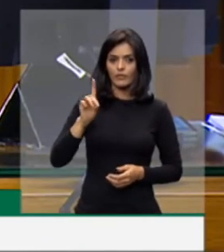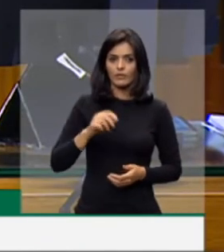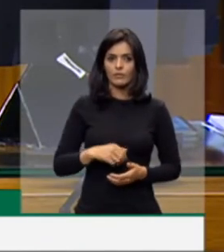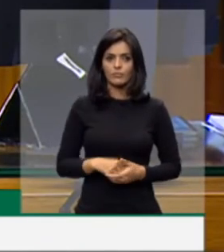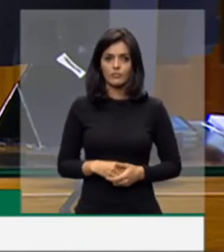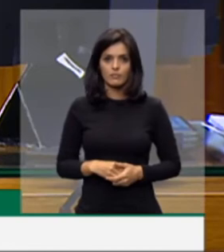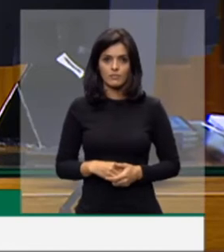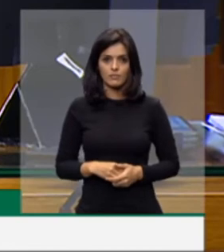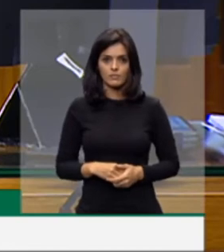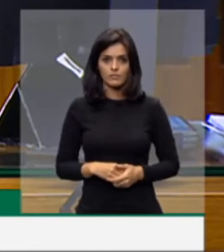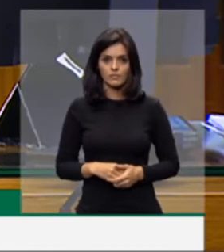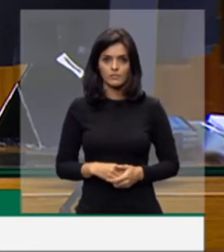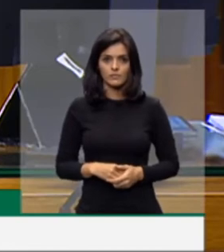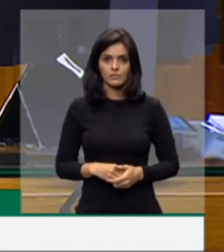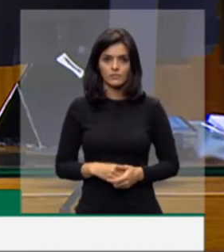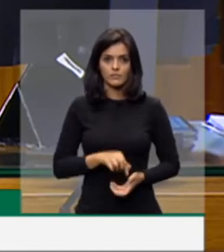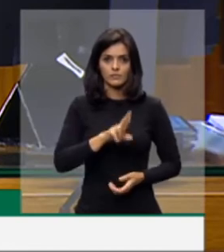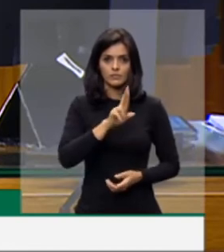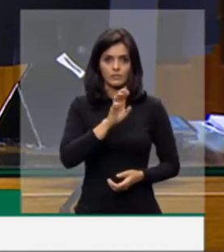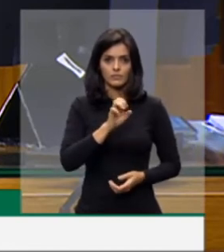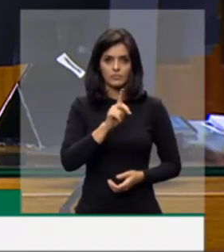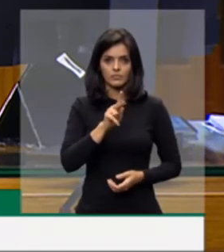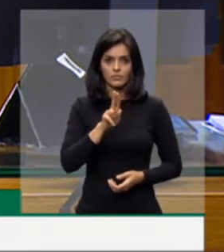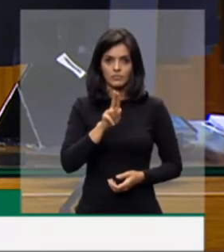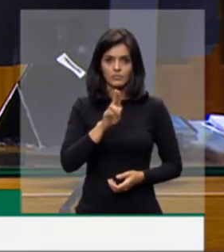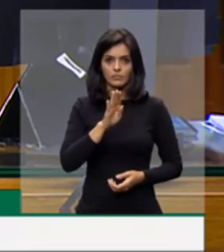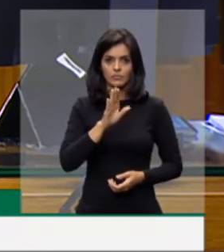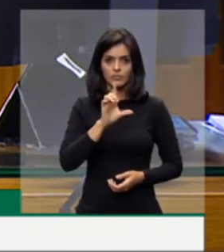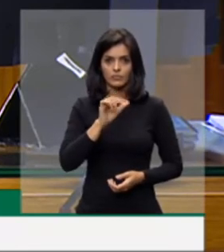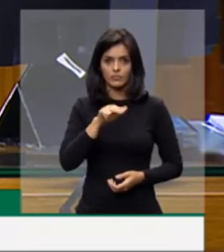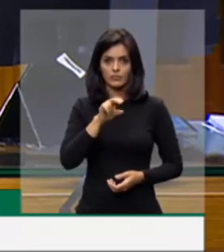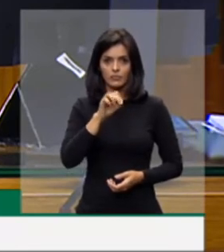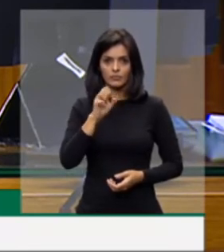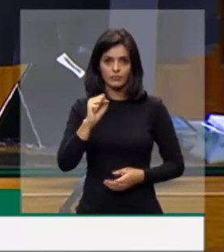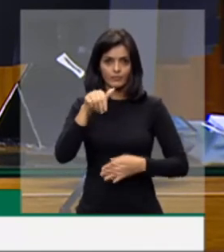PRESIDENTE. PRESIDENTE -- [DEPUTADO]: O PL ORIENTA -- SIM. [PRESIDENTE]: